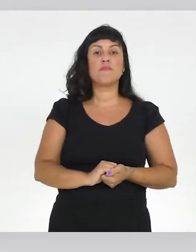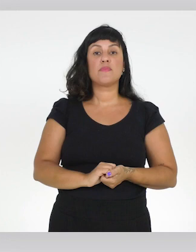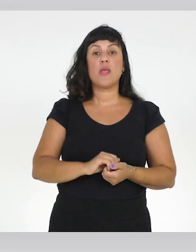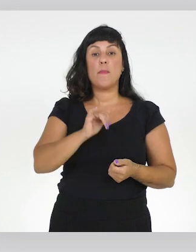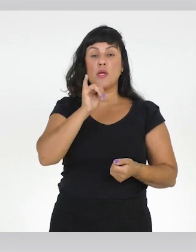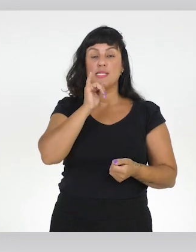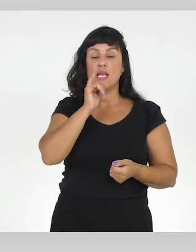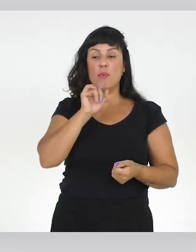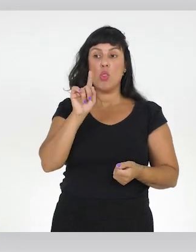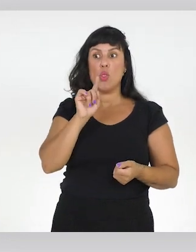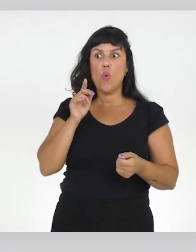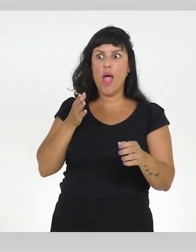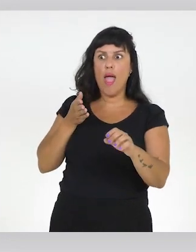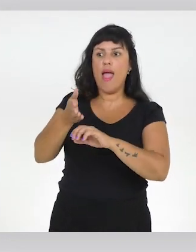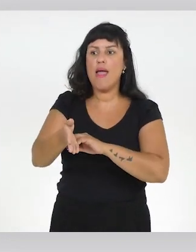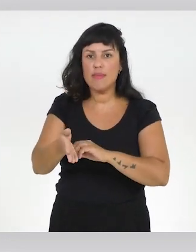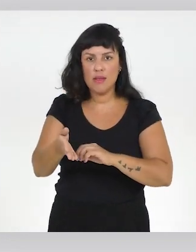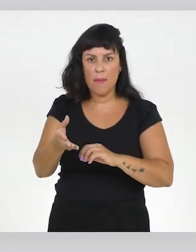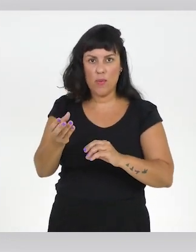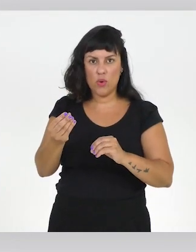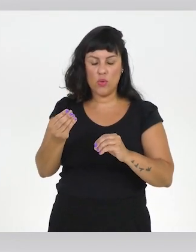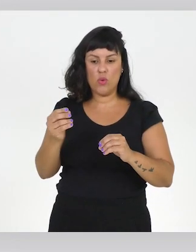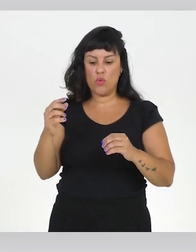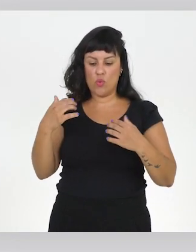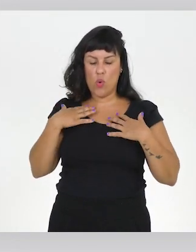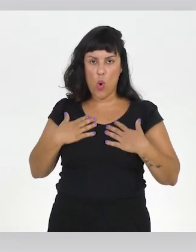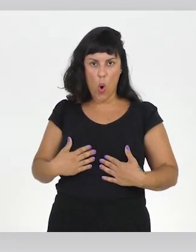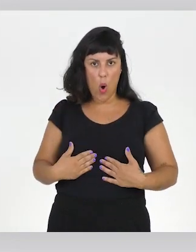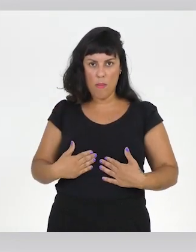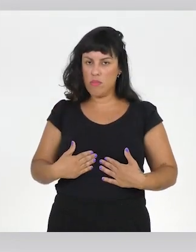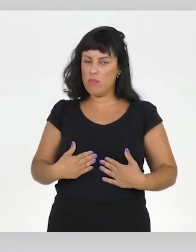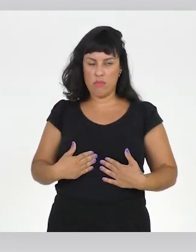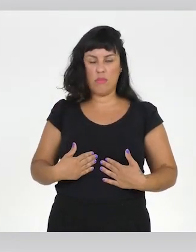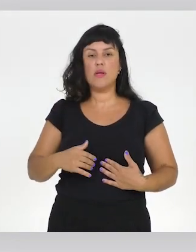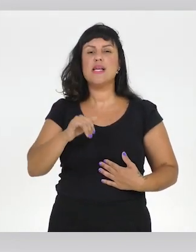pode usar na fisioterapia. Um dos principais recursos são os exercícios,